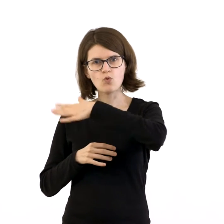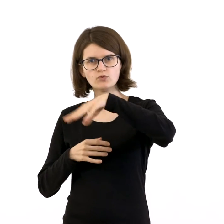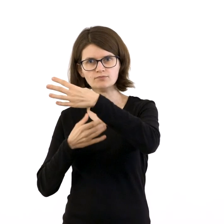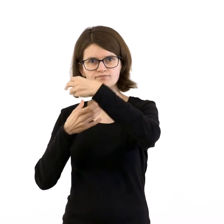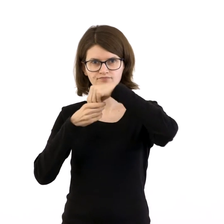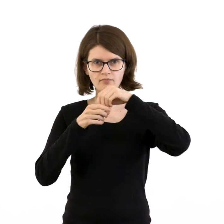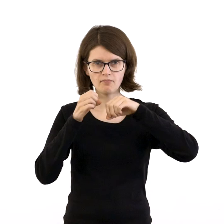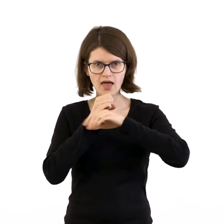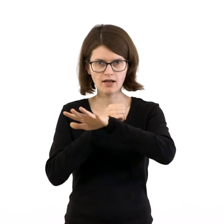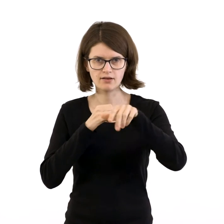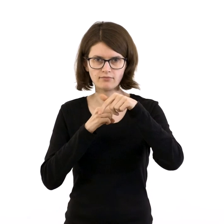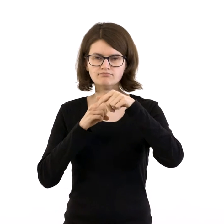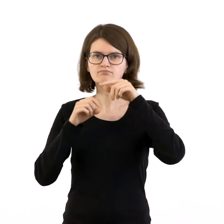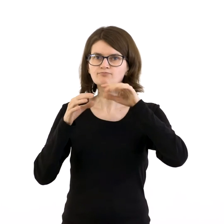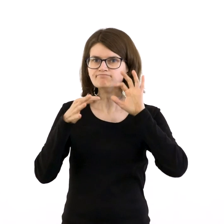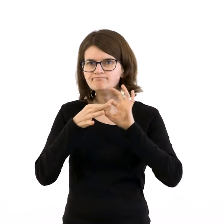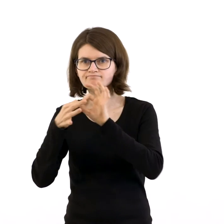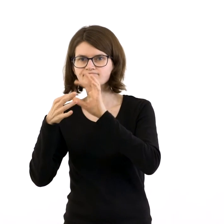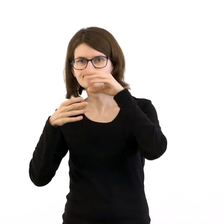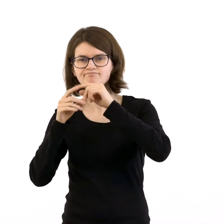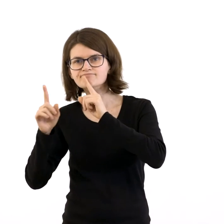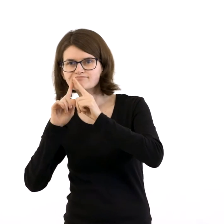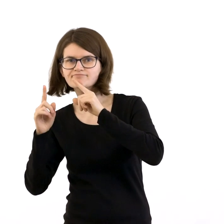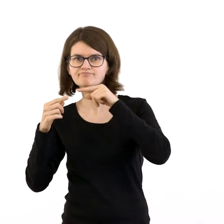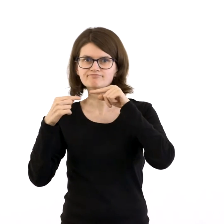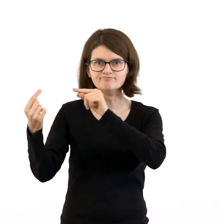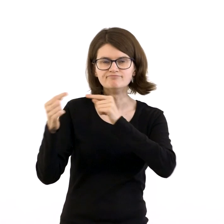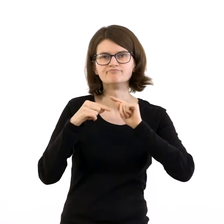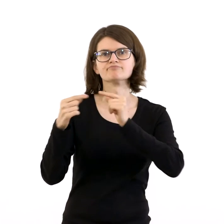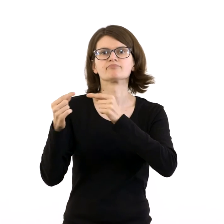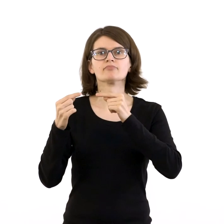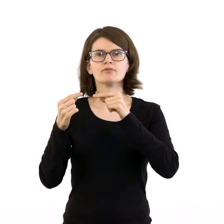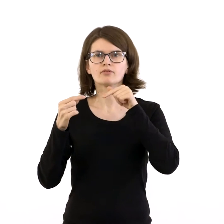że użytkownikom FB zależy na możliwości wchodzenia w dialog z innymi użytkownikami – w tym z organizacjami.